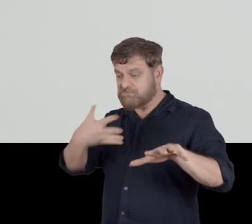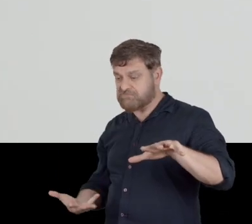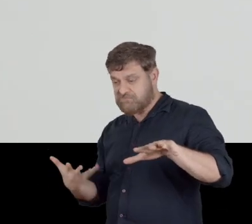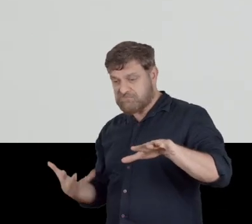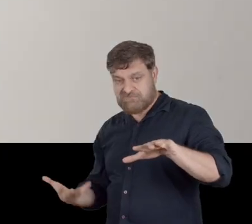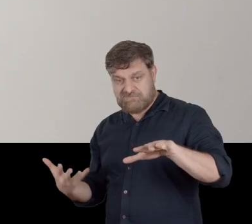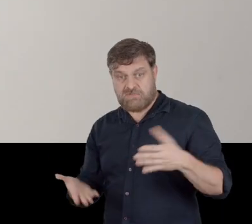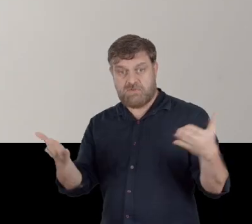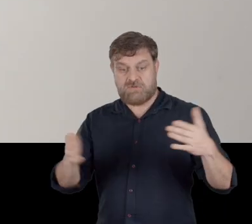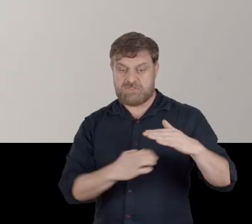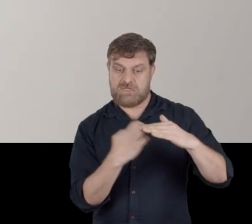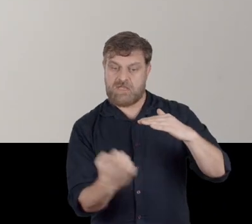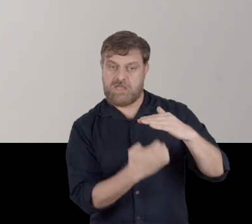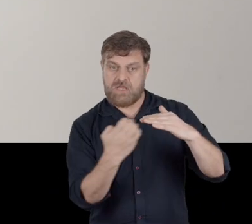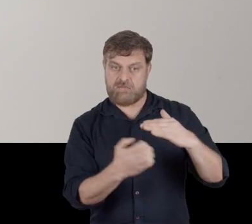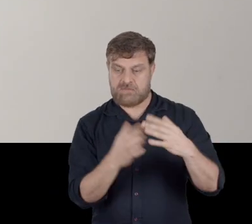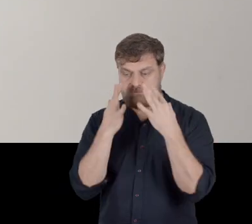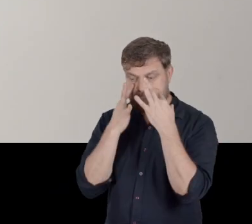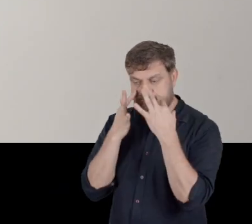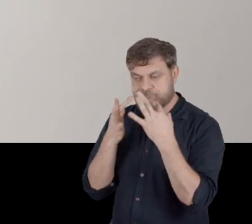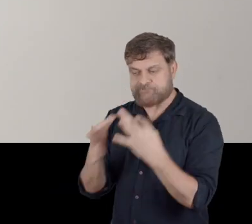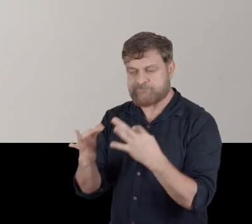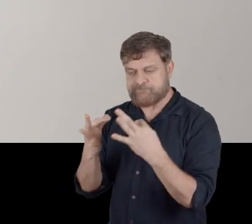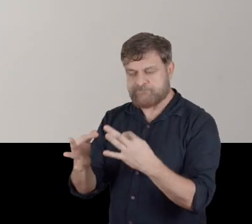Hoje as empresas estão olhando para elas de uma outra maneira,